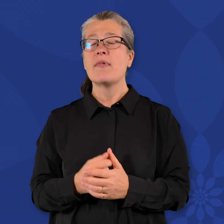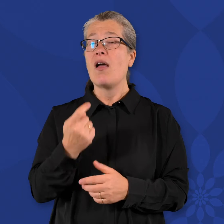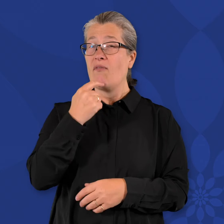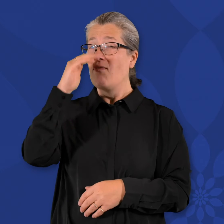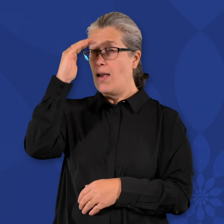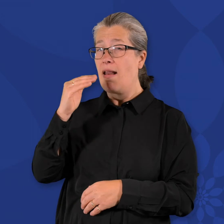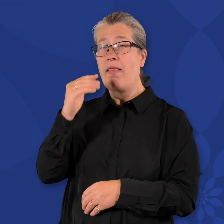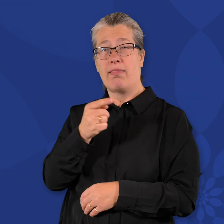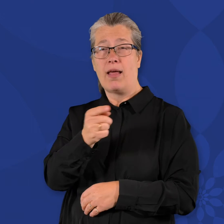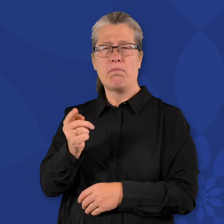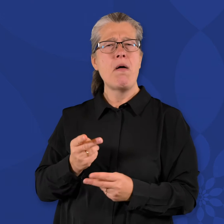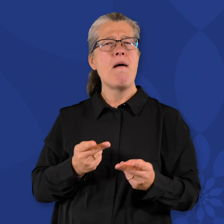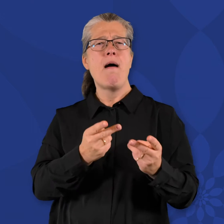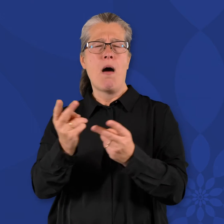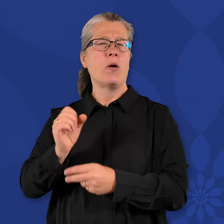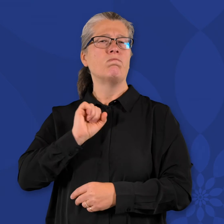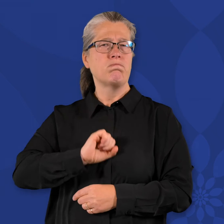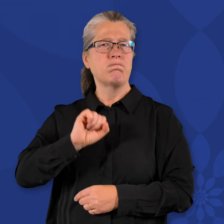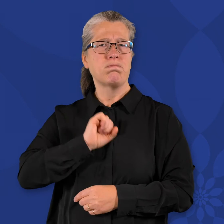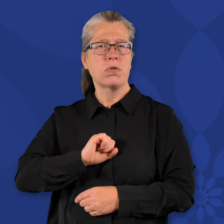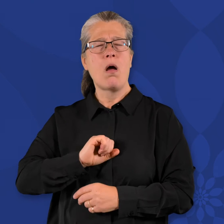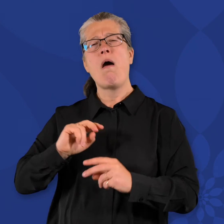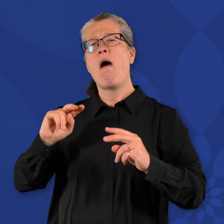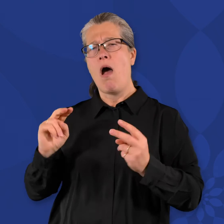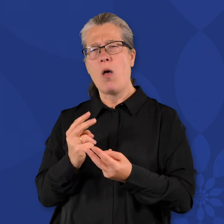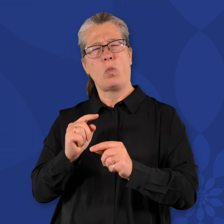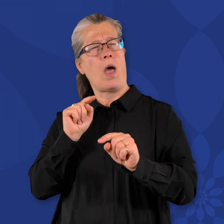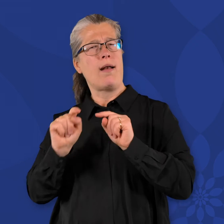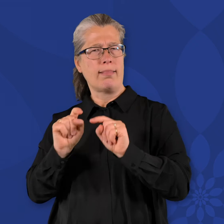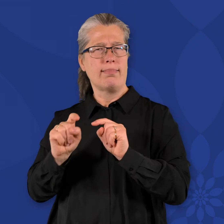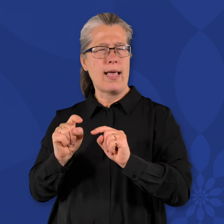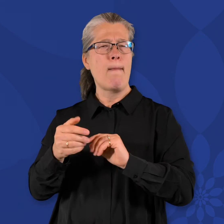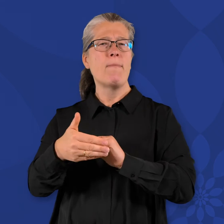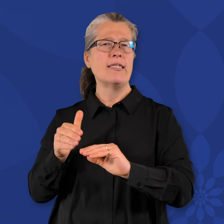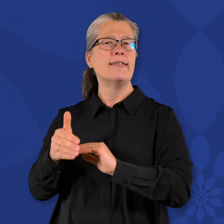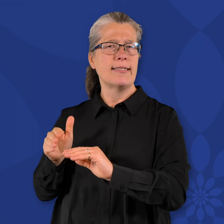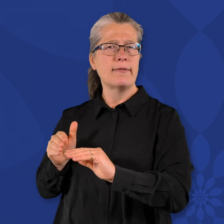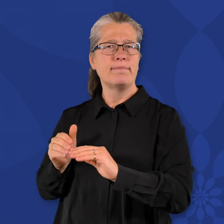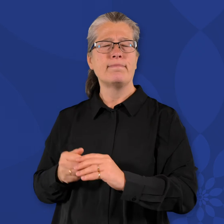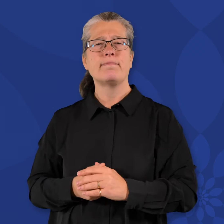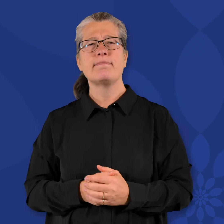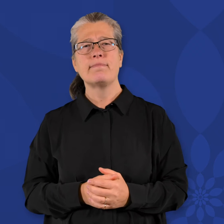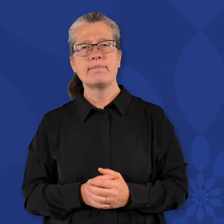Finländarna förhåller sig tålmodigt med kritiskt till restriktionerna.